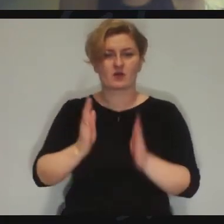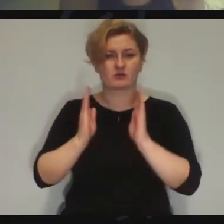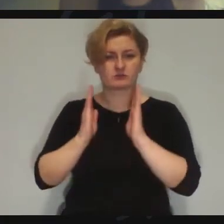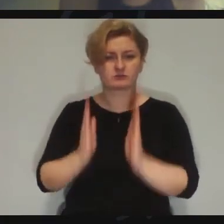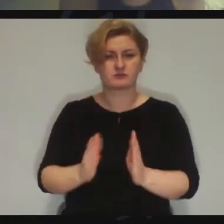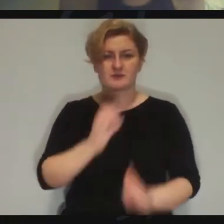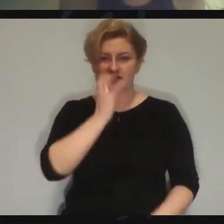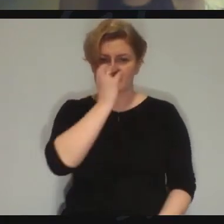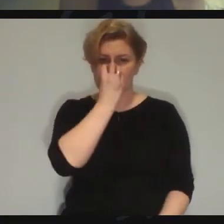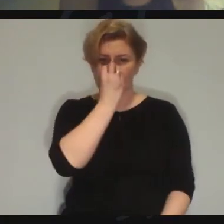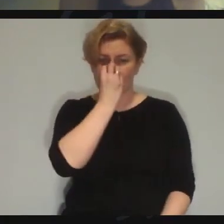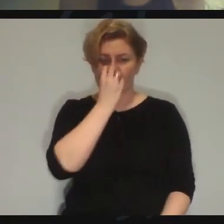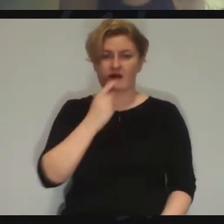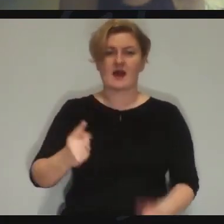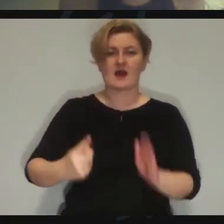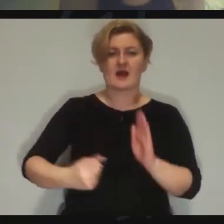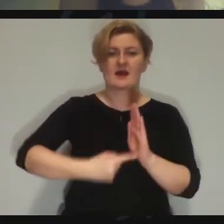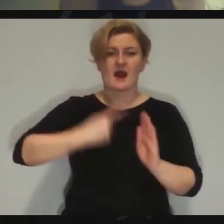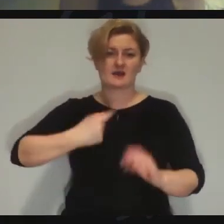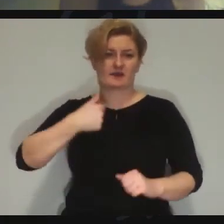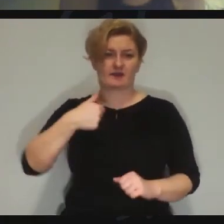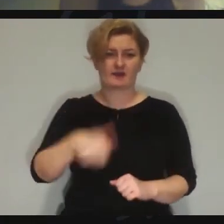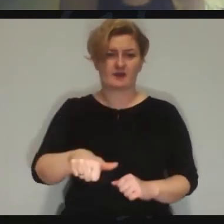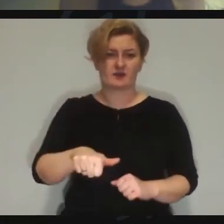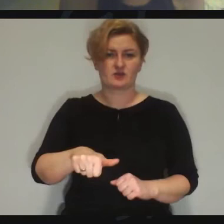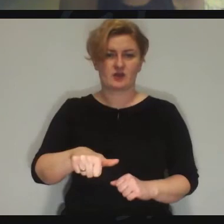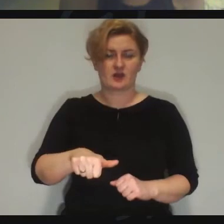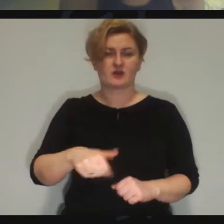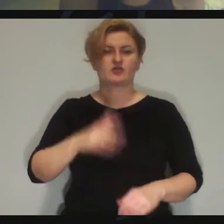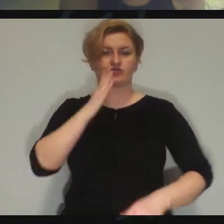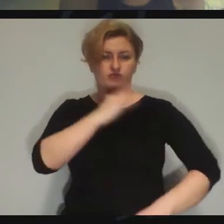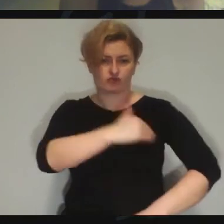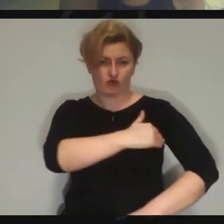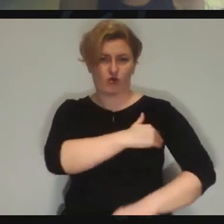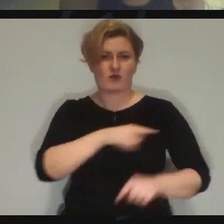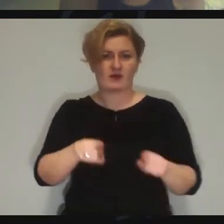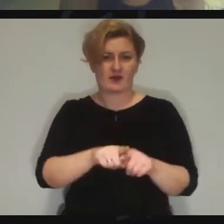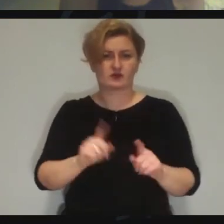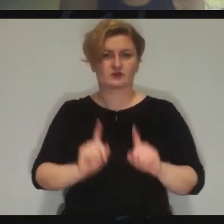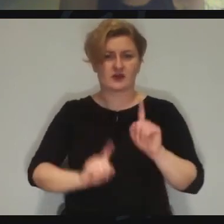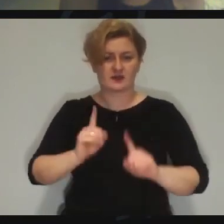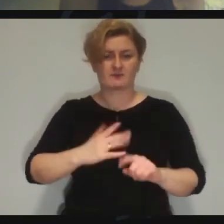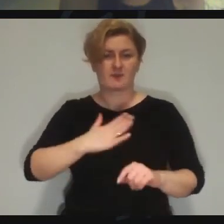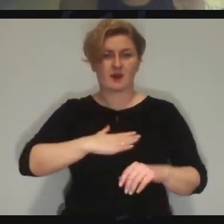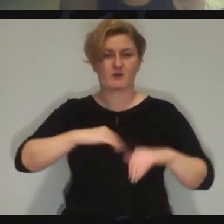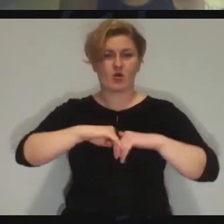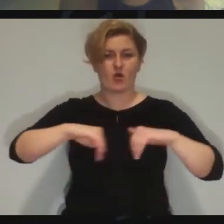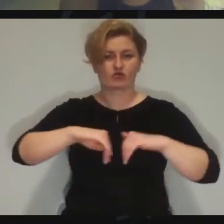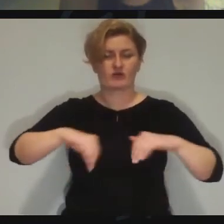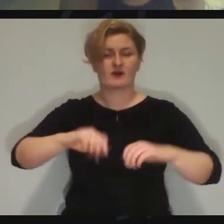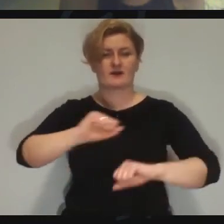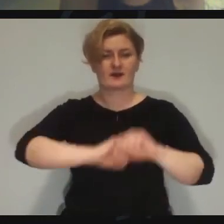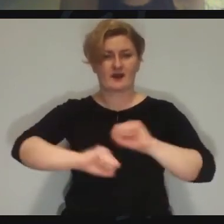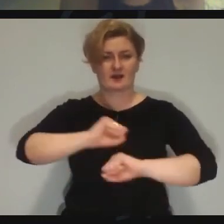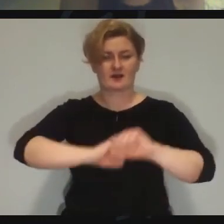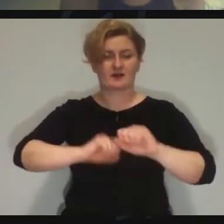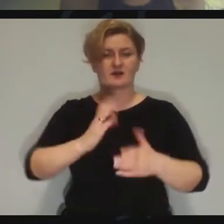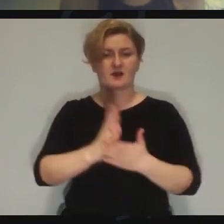Oprócz tego mam z nimi zajęcia w szkole, trenuję z nimi raz w tygodniu. To zajęcia tylko dla Cyrkplozji.